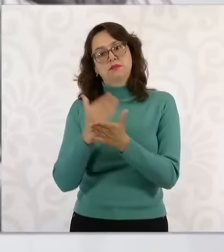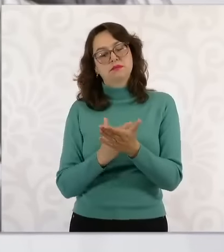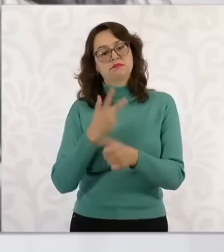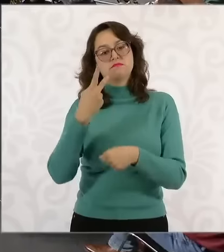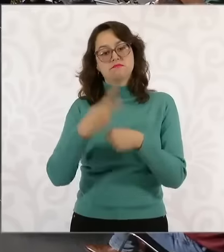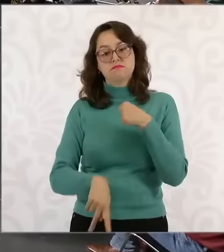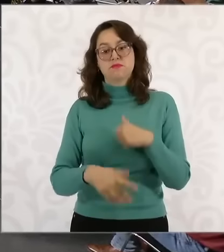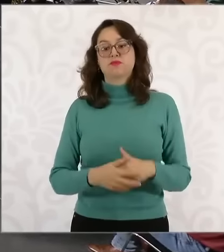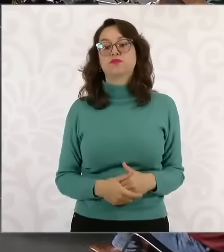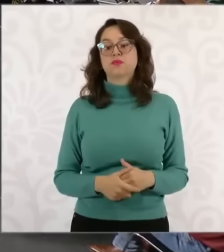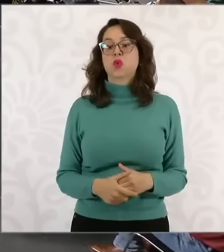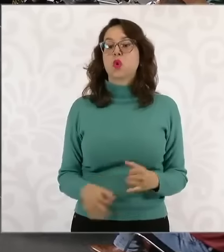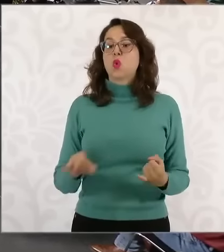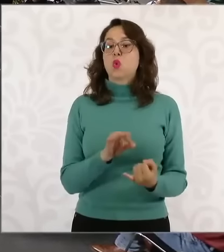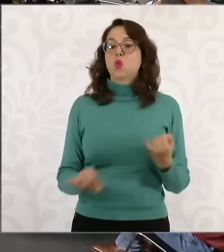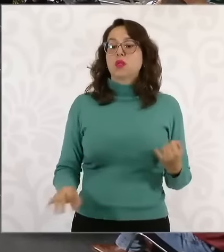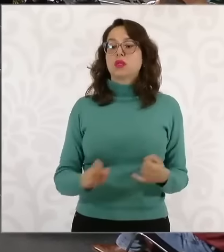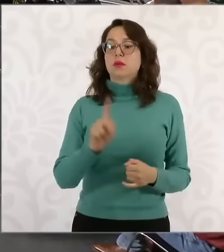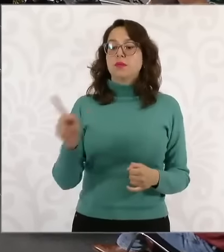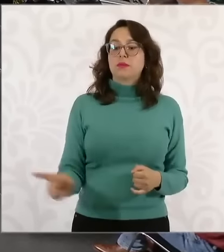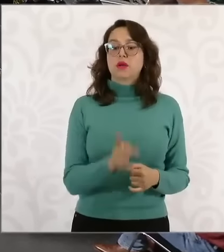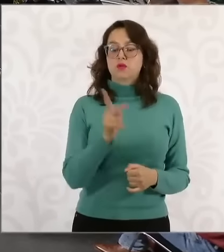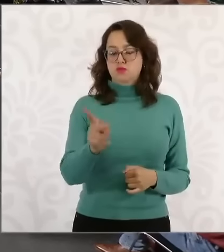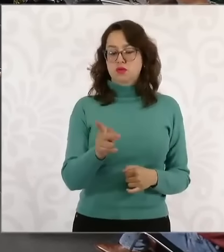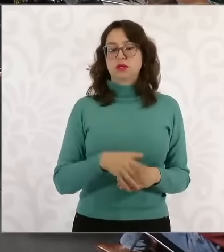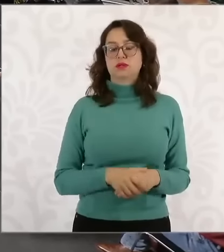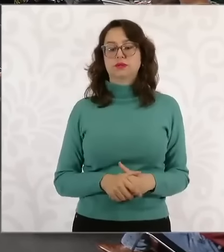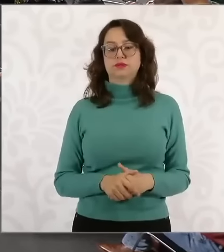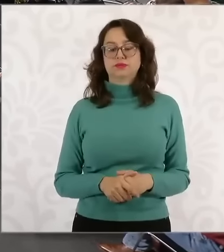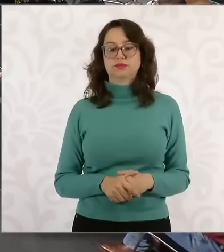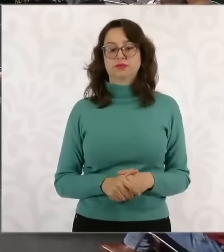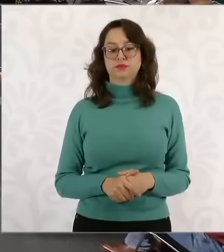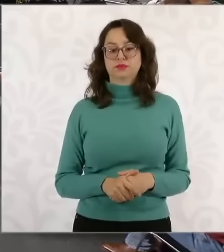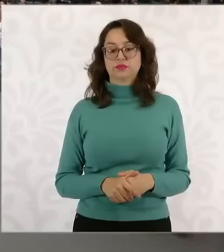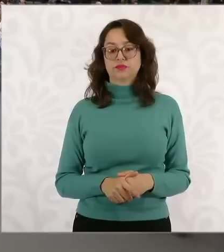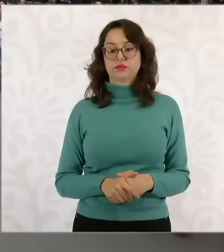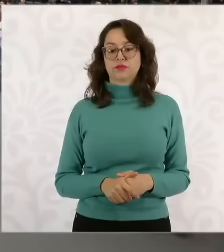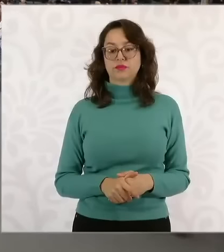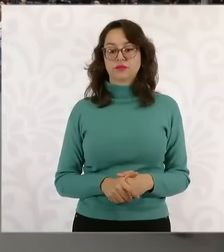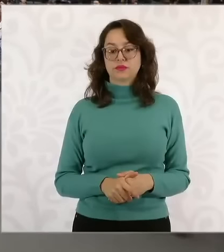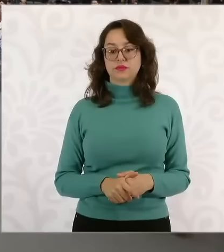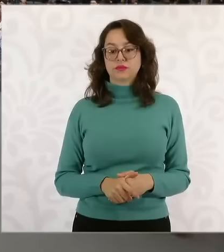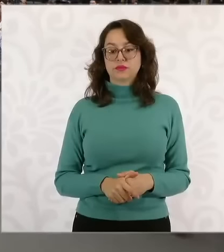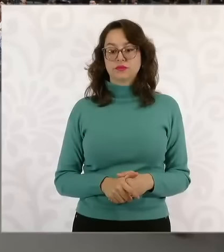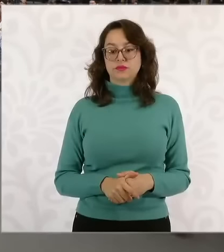de mi parte, eh se tiene todavía se tiene más bien la estimación de cuántas comunidades son